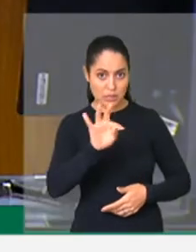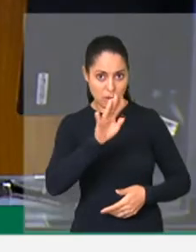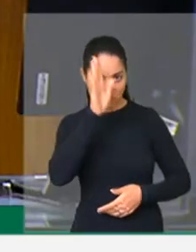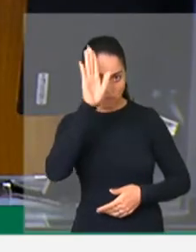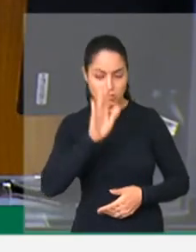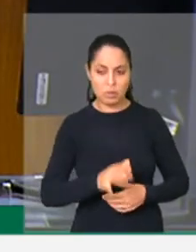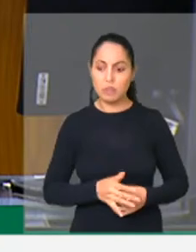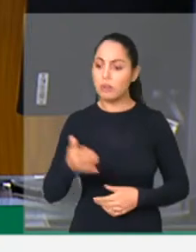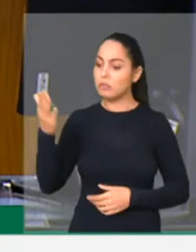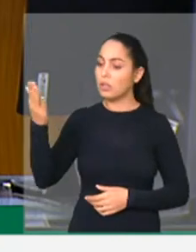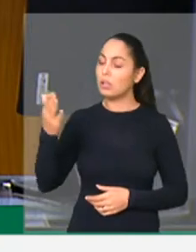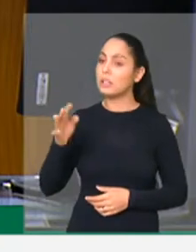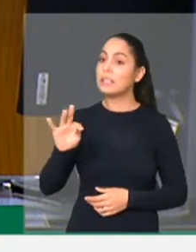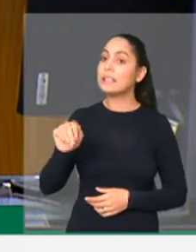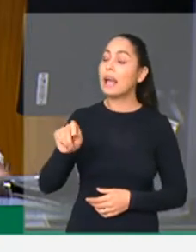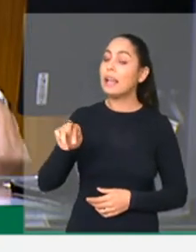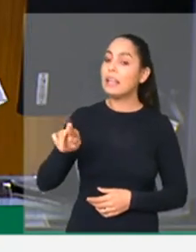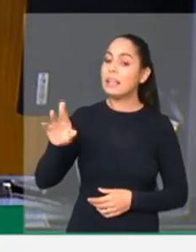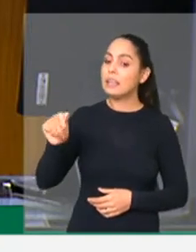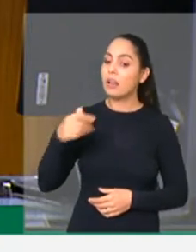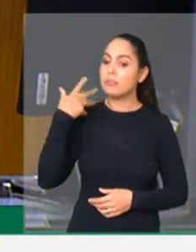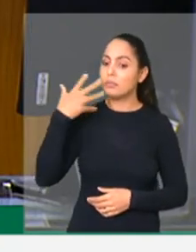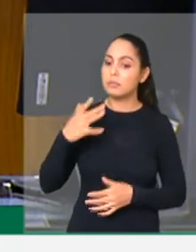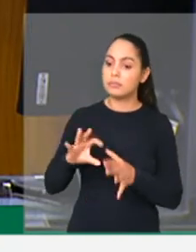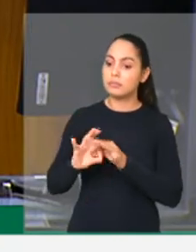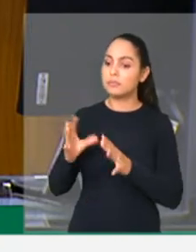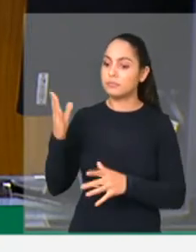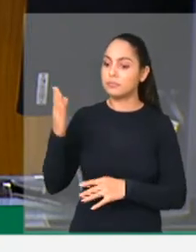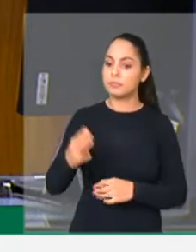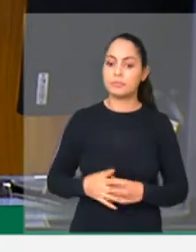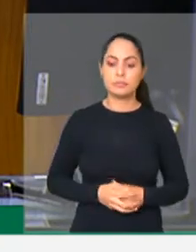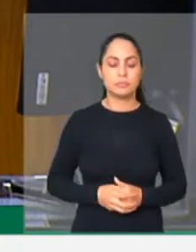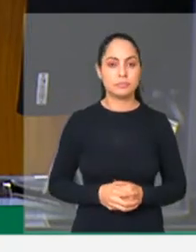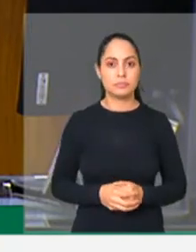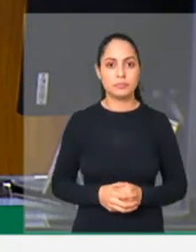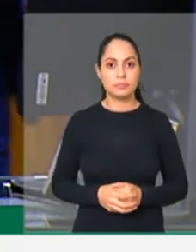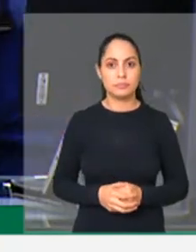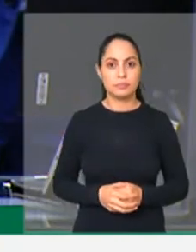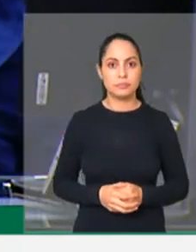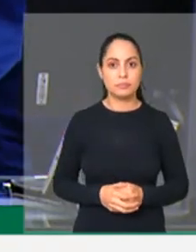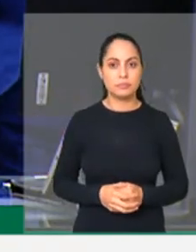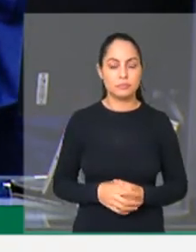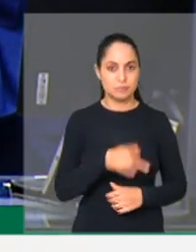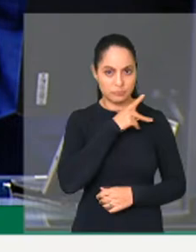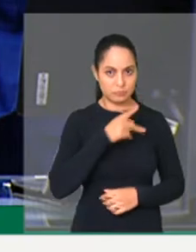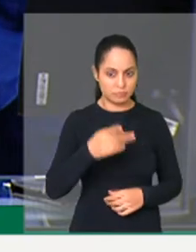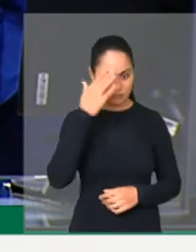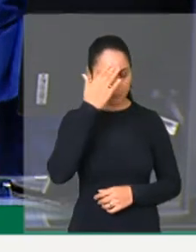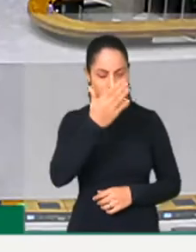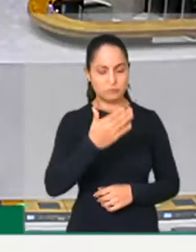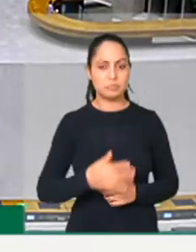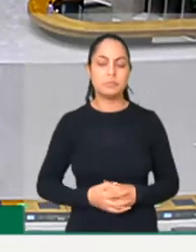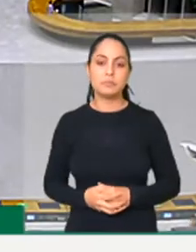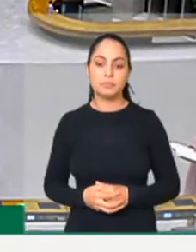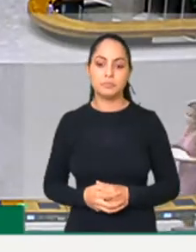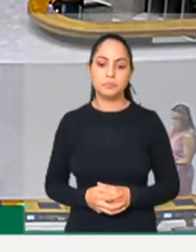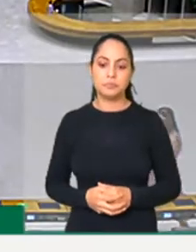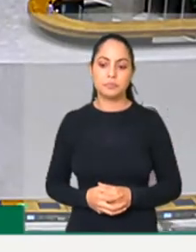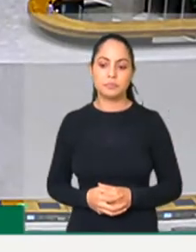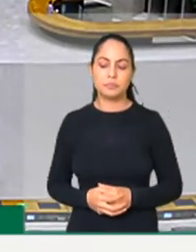DEPUTADA BENEDITA DA SILVA. E LEMBRAR DESSA DATA DE MUITA LUTA... HOJE É O DIA NACIONAL DAS TRABALHADORAS DOMÀSTICAS